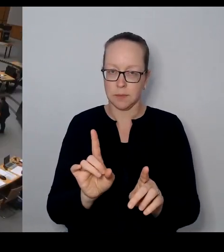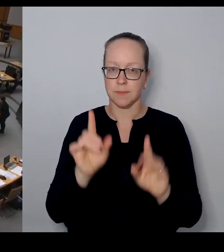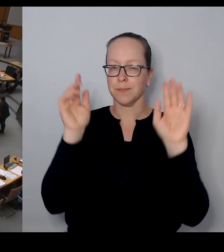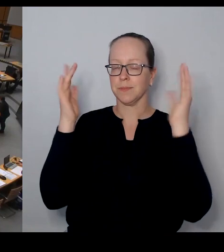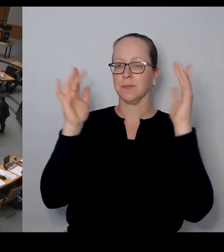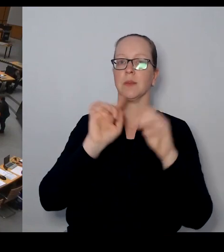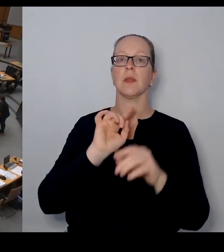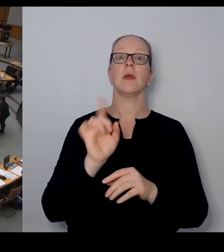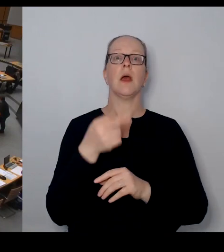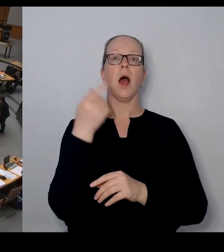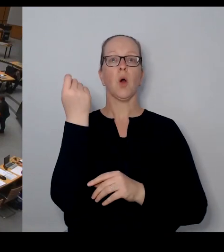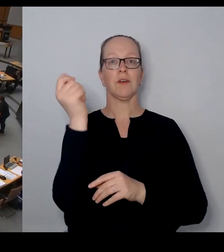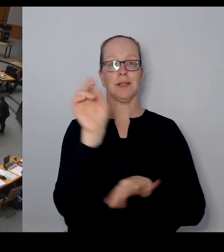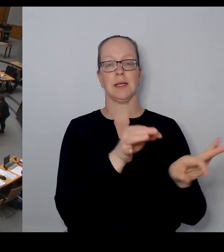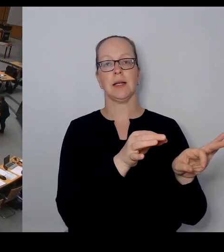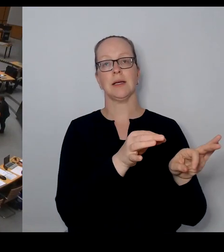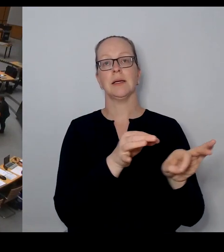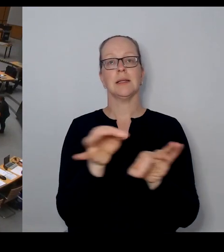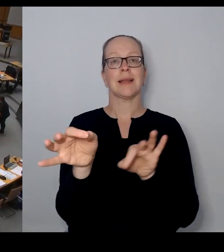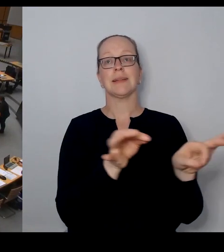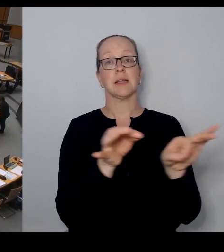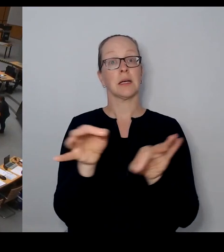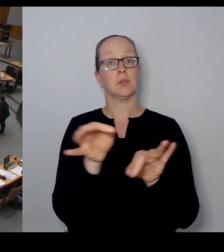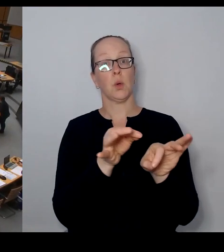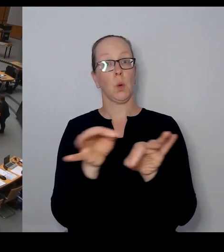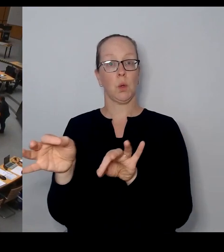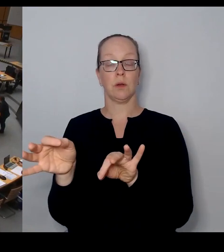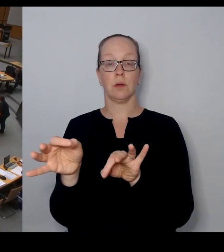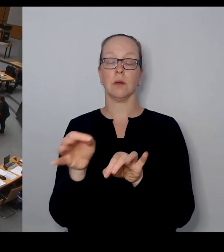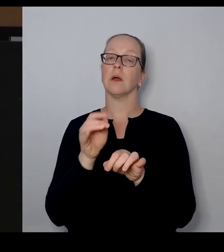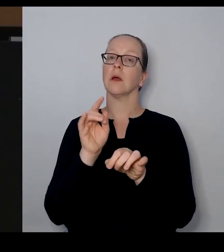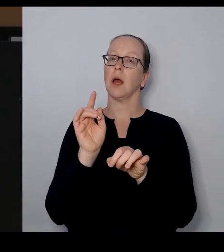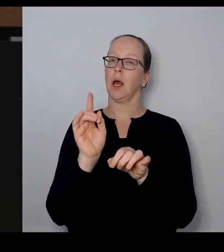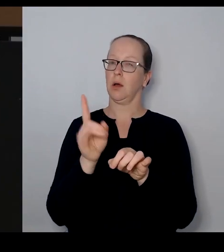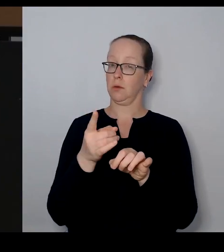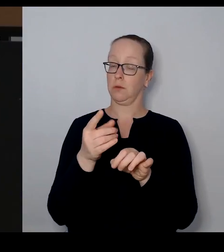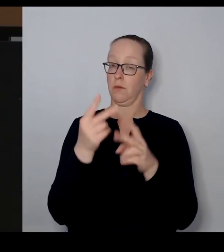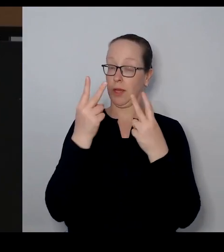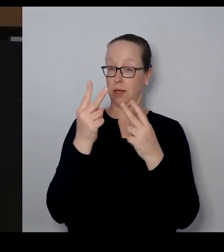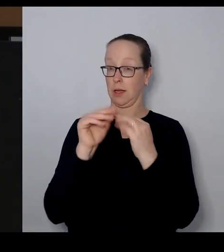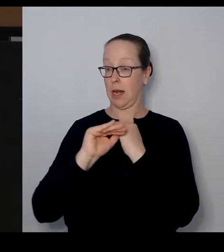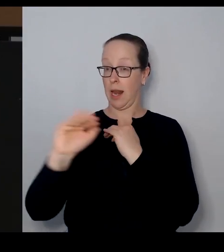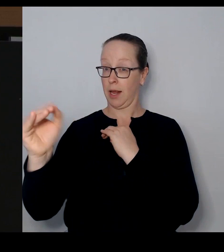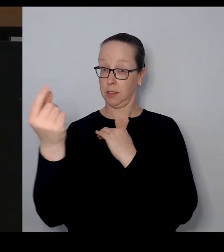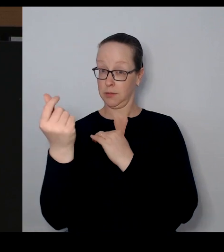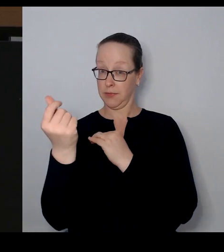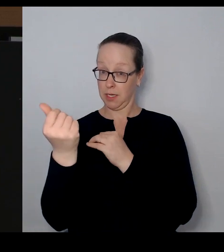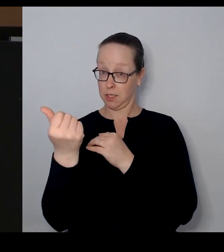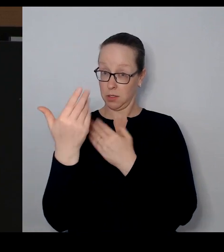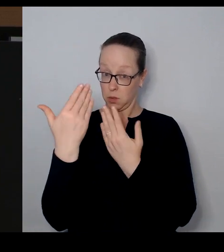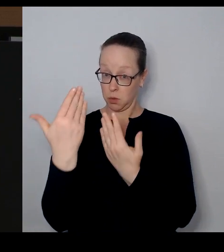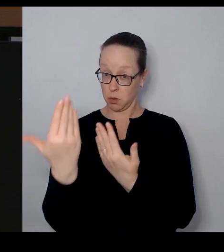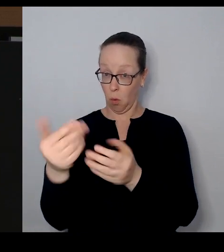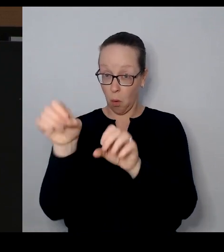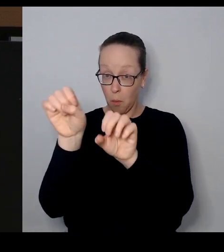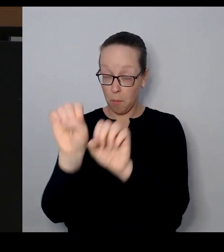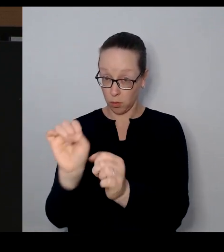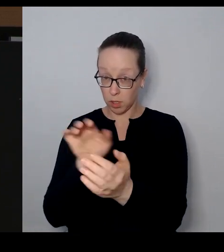Tragfähigkeit der Landesfinanzen betrachtet werden und im Einzelnen dem Wirtschaftlichkeitsgebot entsprechen.